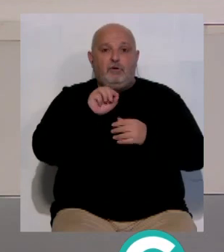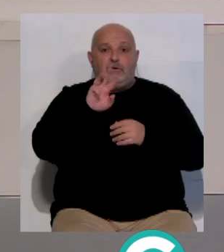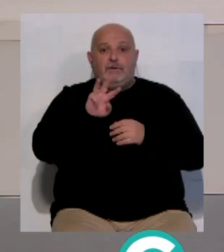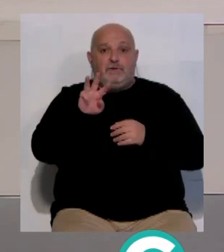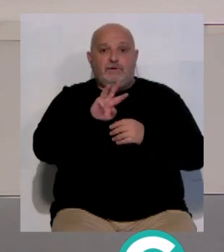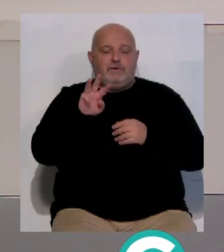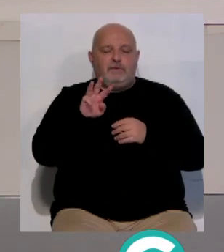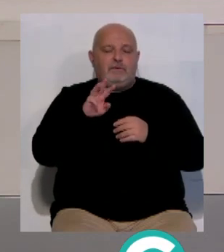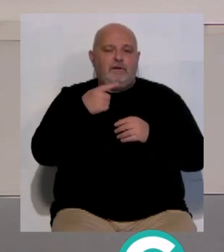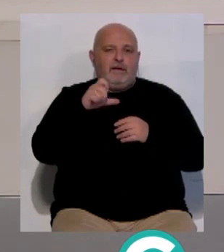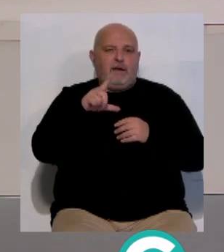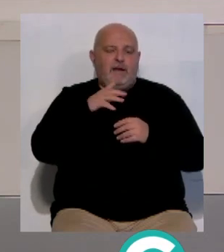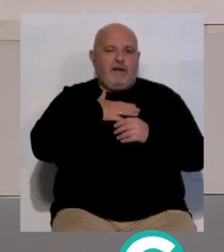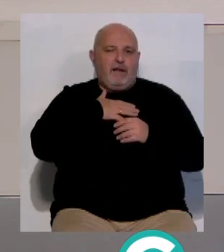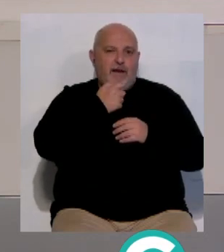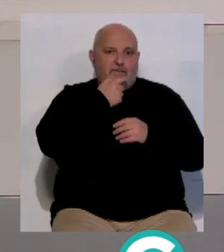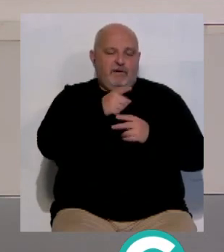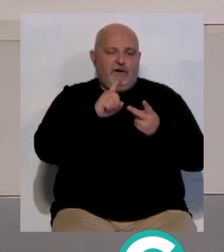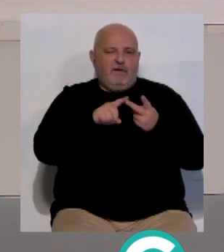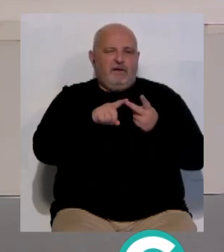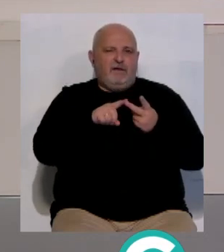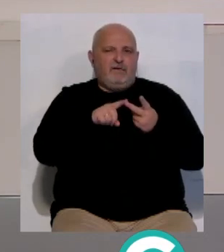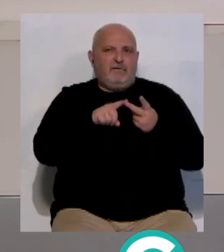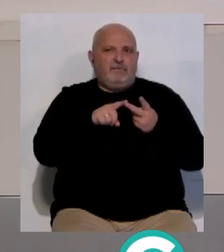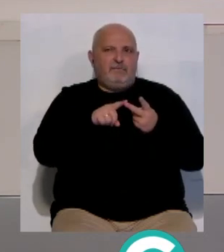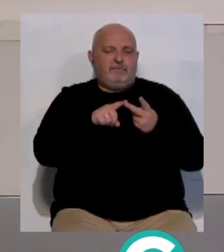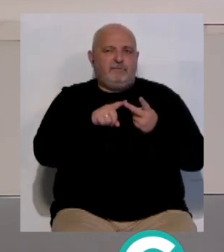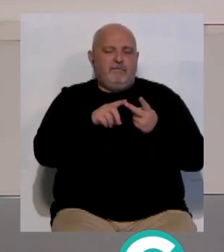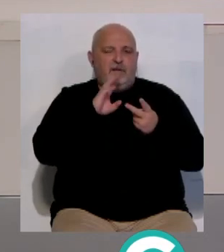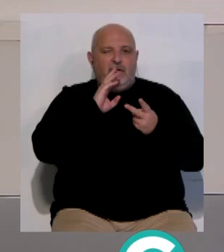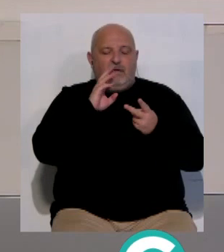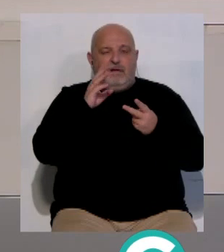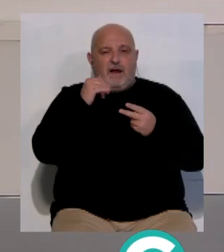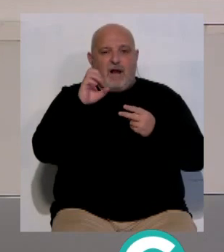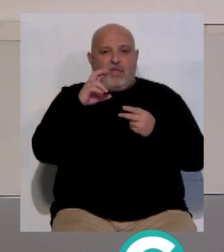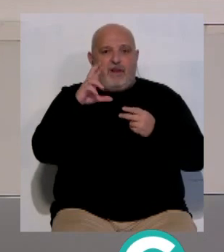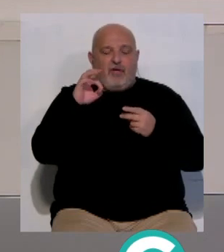tanto Gil Manzano primero como especialmente el amigo Carlos del cerr grande desde el bar